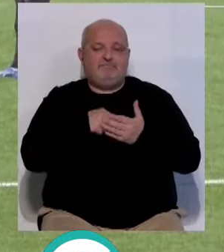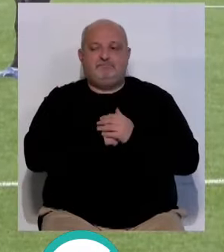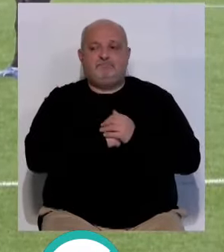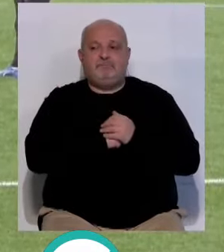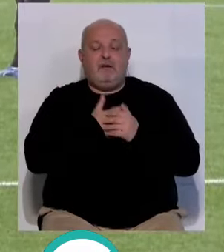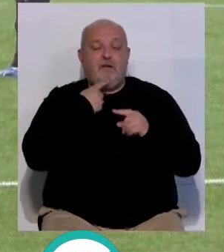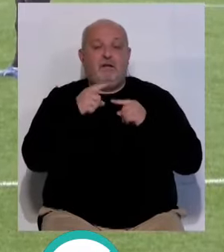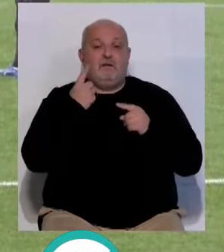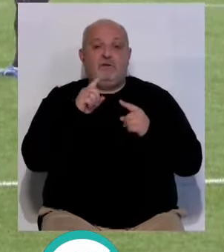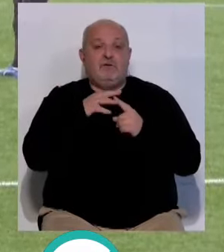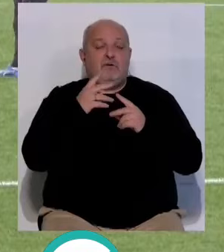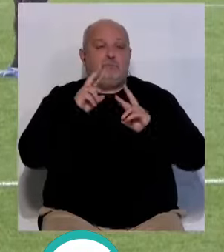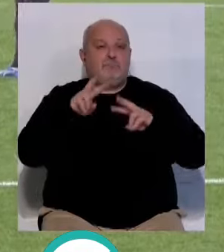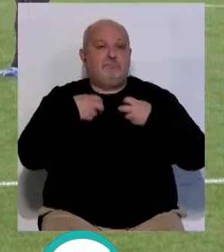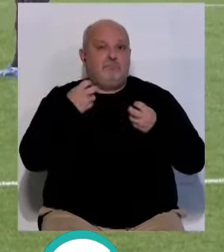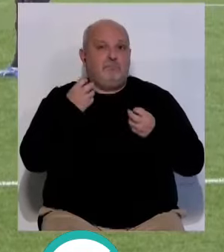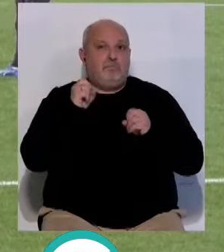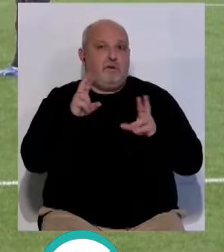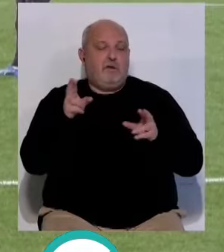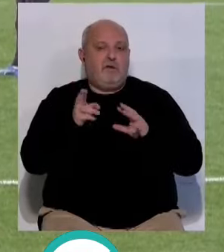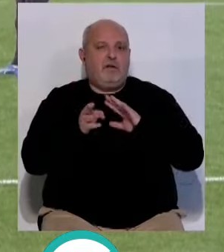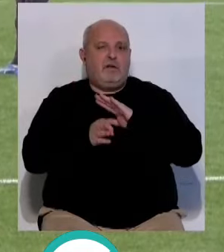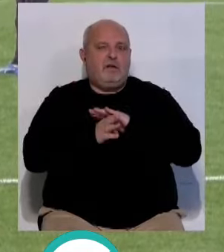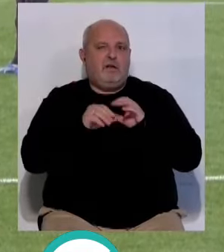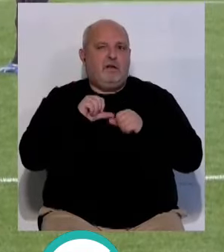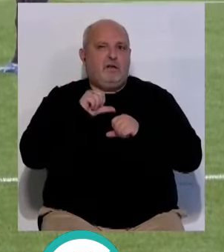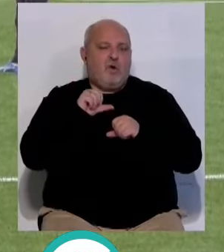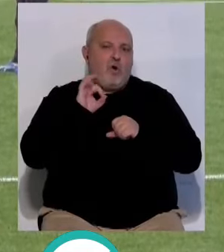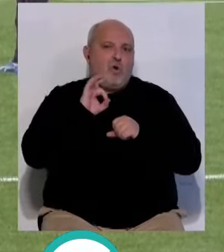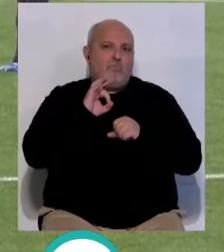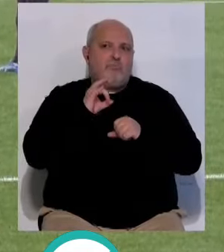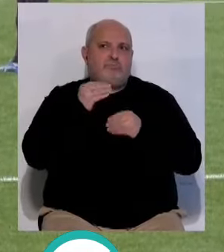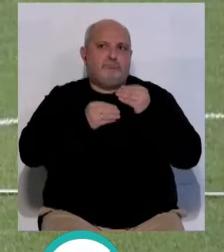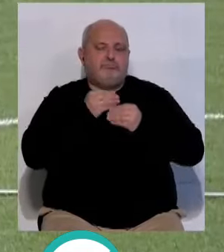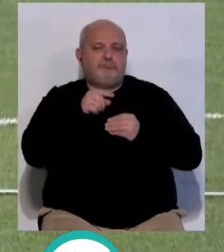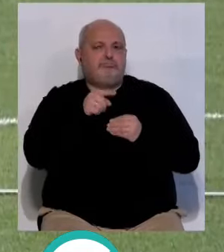no consiga remontar la situación no será peor dejar que confeccione o que o que pida ciertos